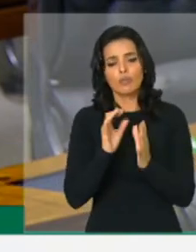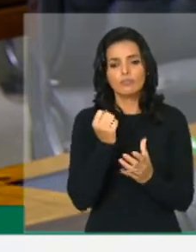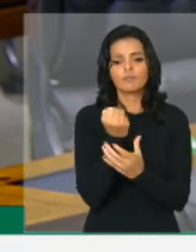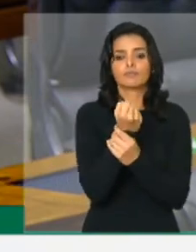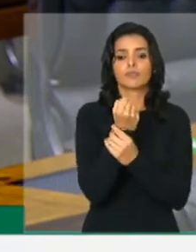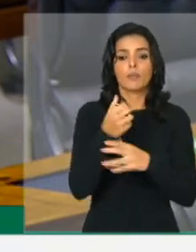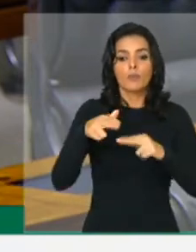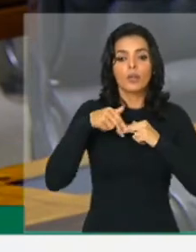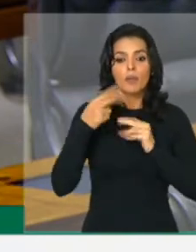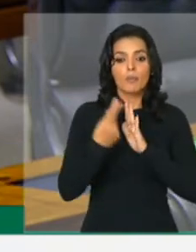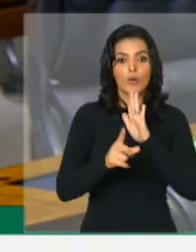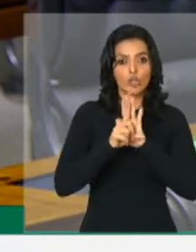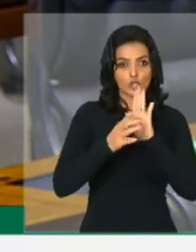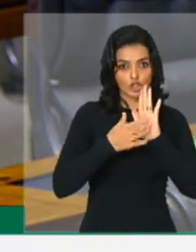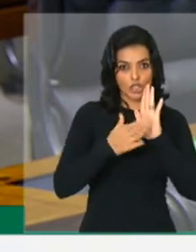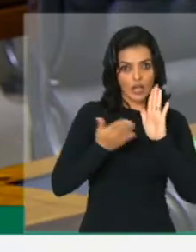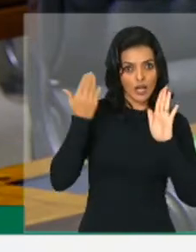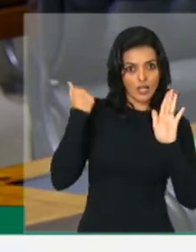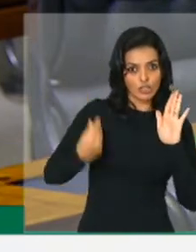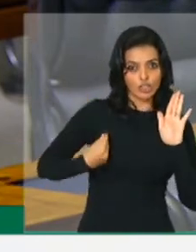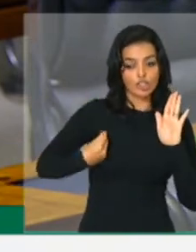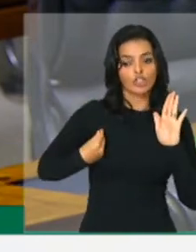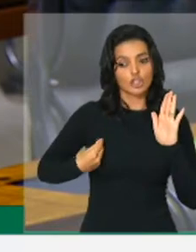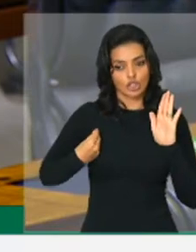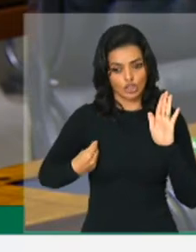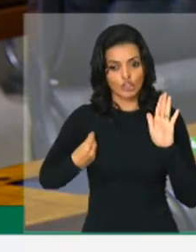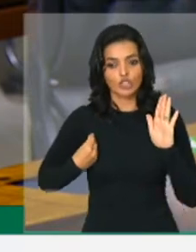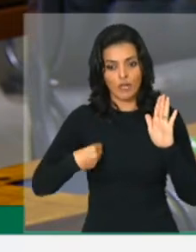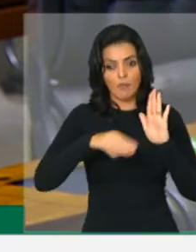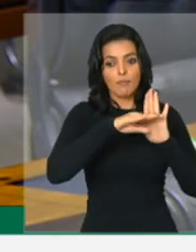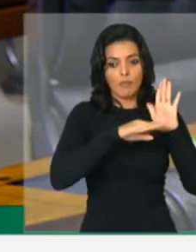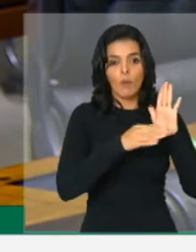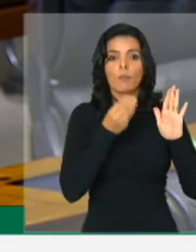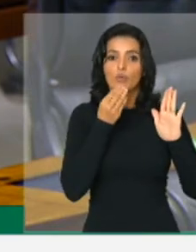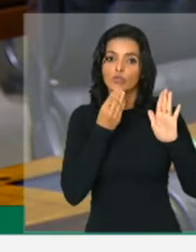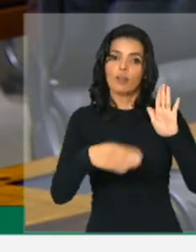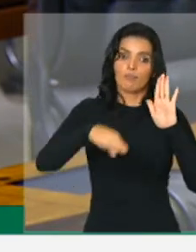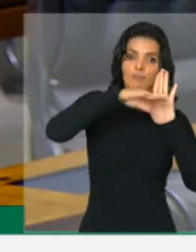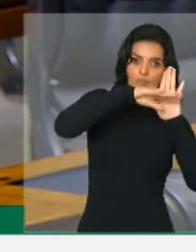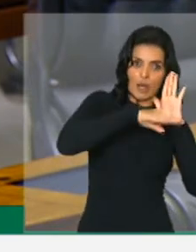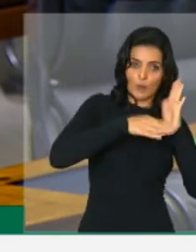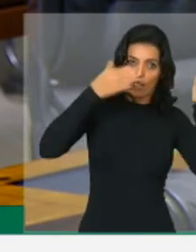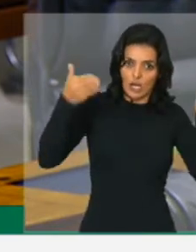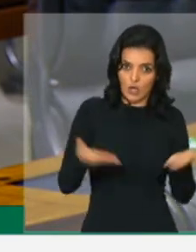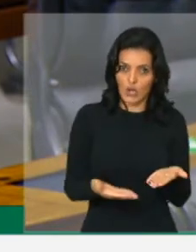GARANTI A PALAVRA A VOSSA LÍDER... ENTÃO NÃO É UMA QUESTÃO DE ORDEM. RESPEITO E EXCELÊNCIA. EU TENHO SENSIBILIDADE COM RELAÇÃO AO